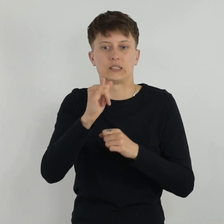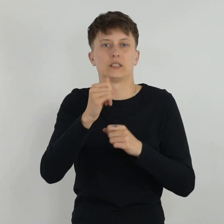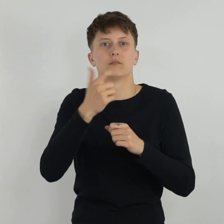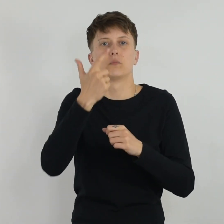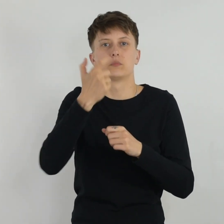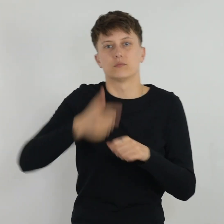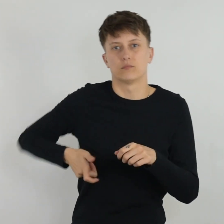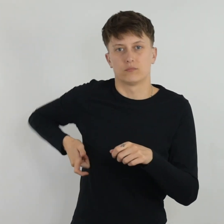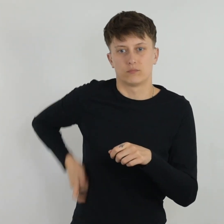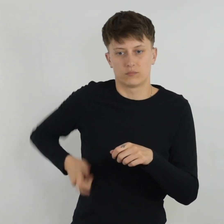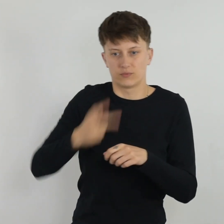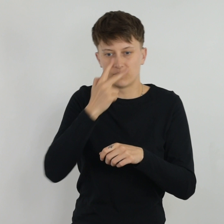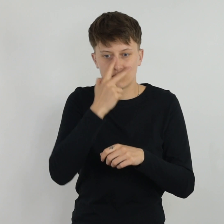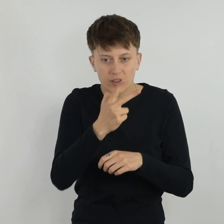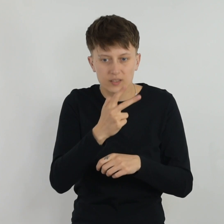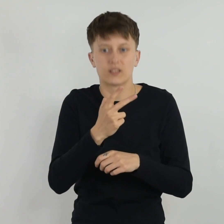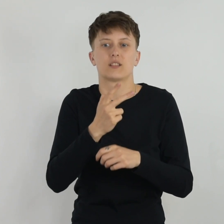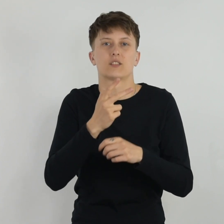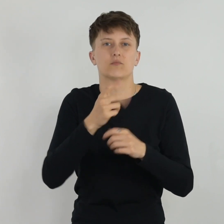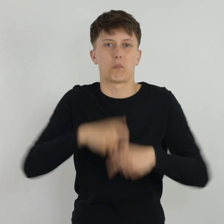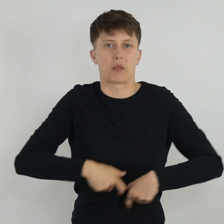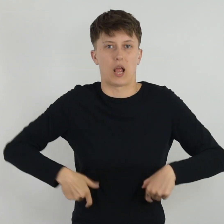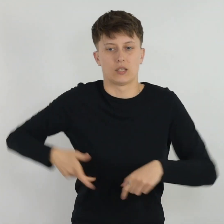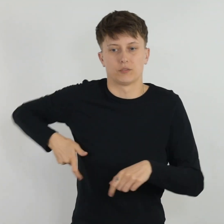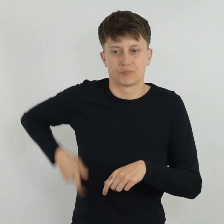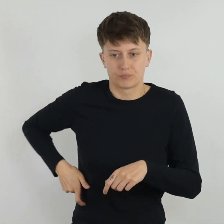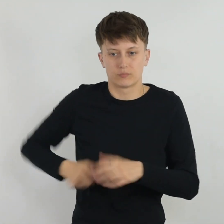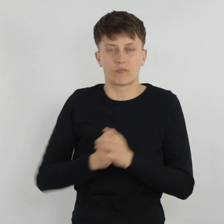oraz kabura pistoletu przypięta do pasa.